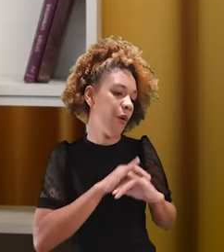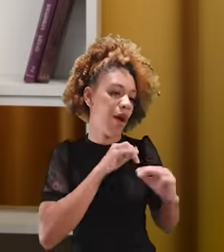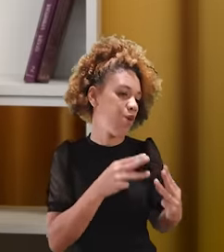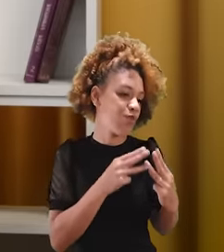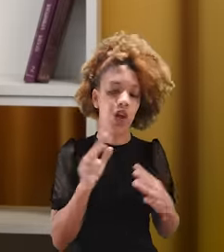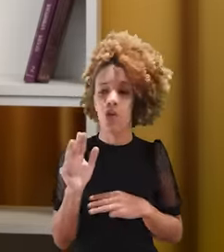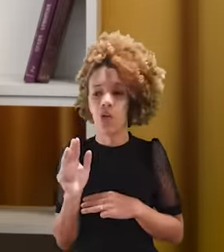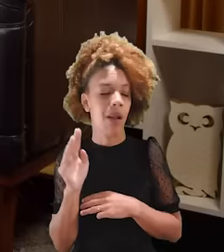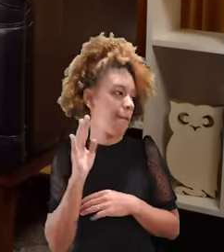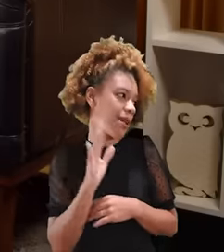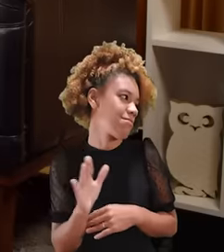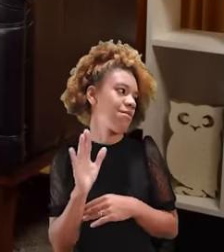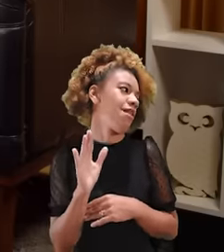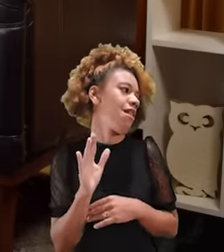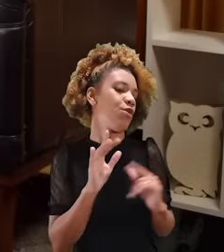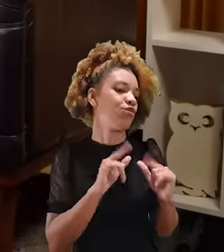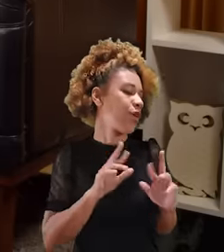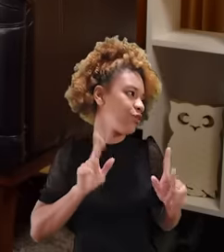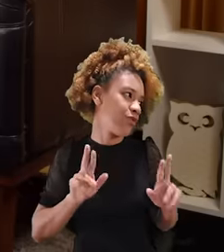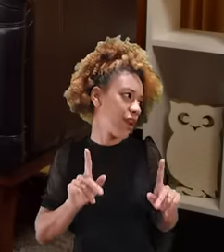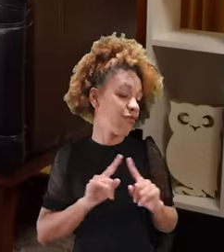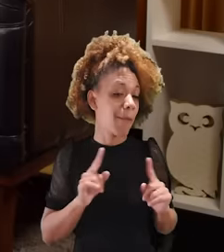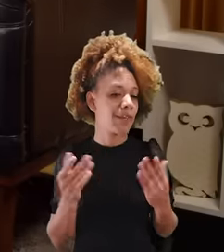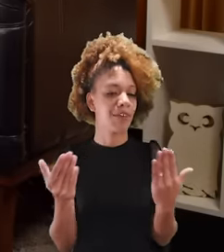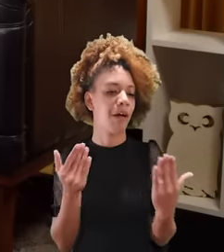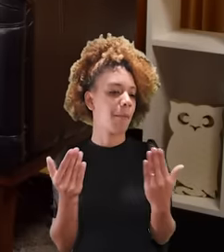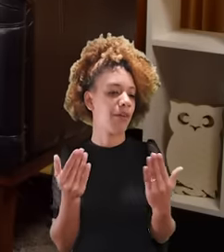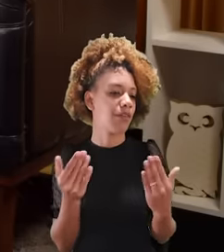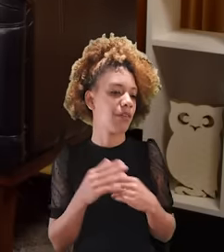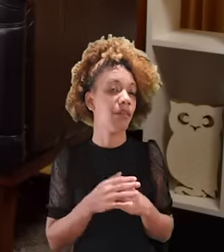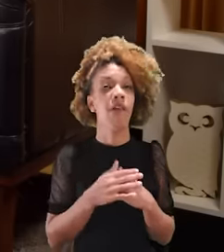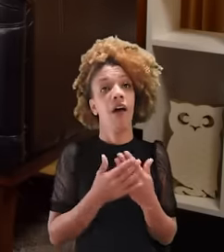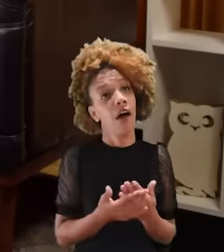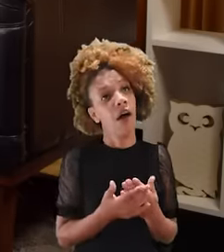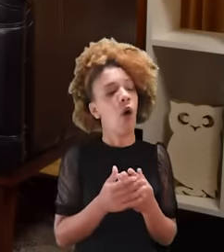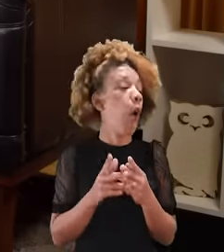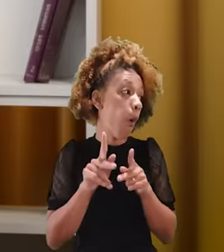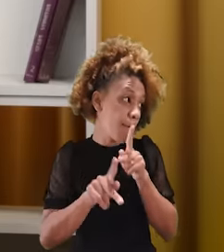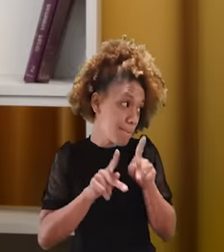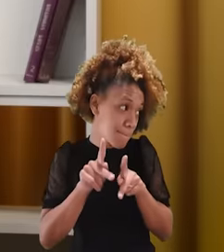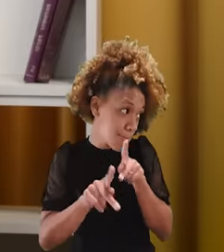o povo brasileiro e a gente fica colocando isso como se fosse uma o povo Judeu ex é desculpa te